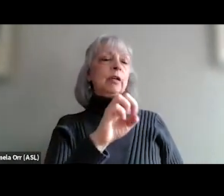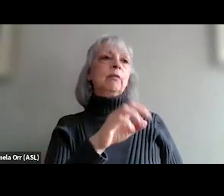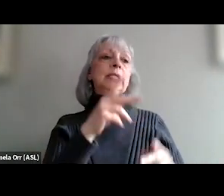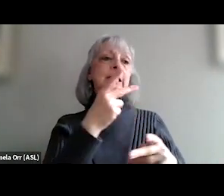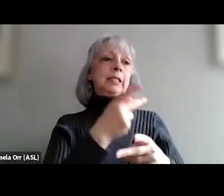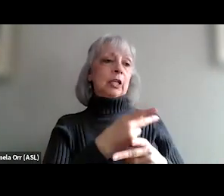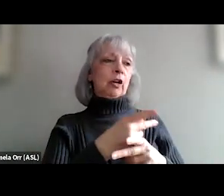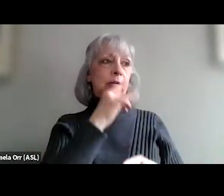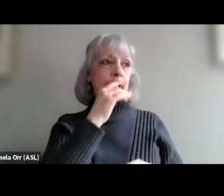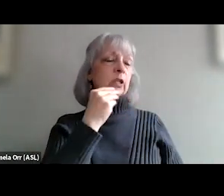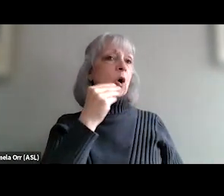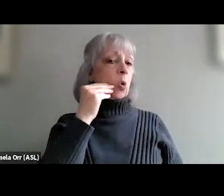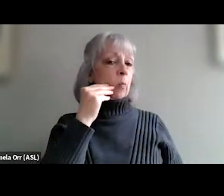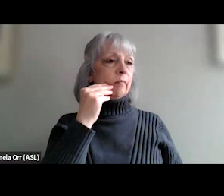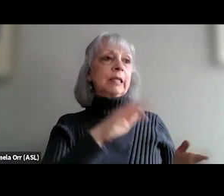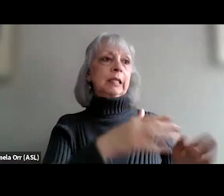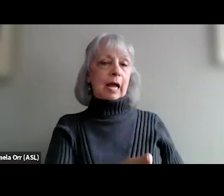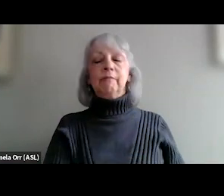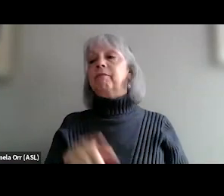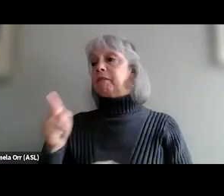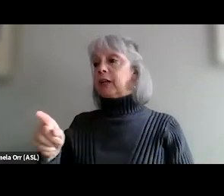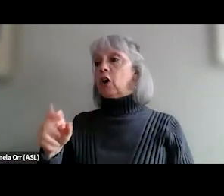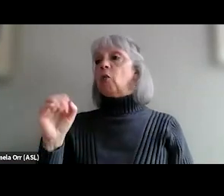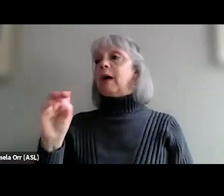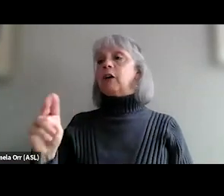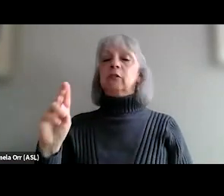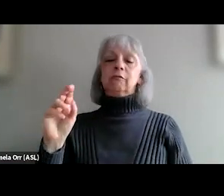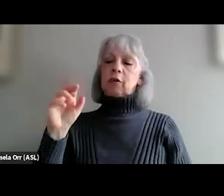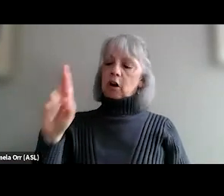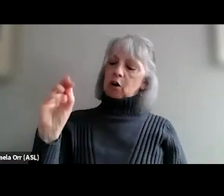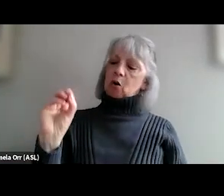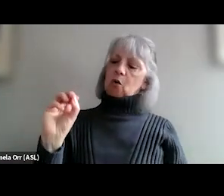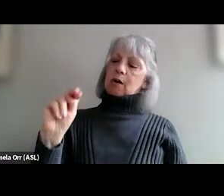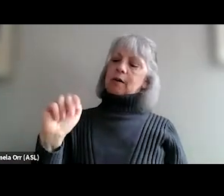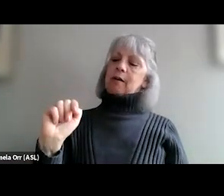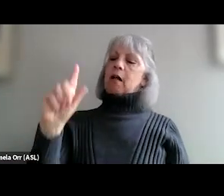Ronald era barbero. Tenía un sobrino, Trey, que murió de una sobredosis.